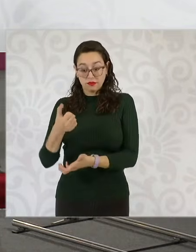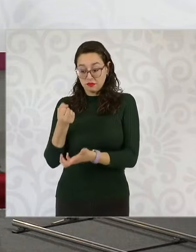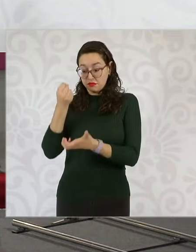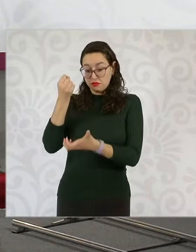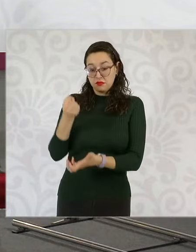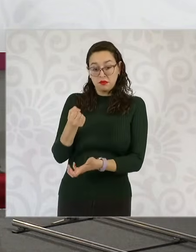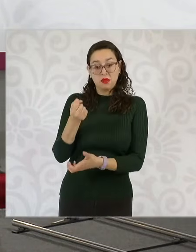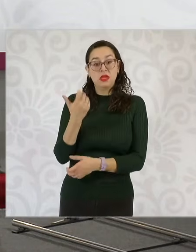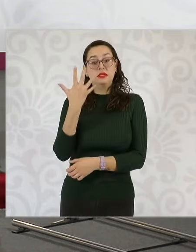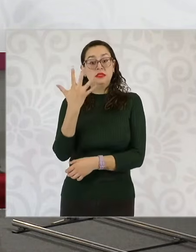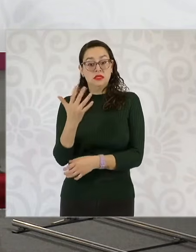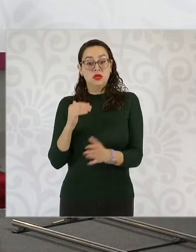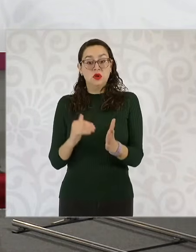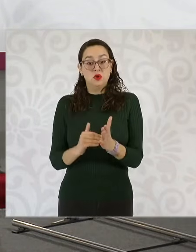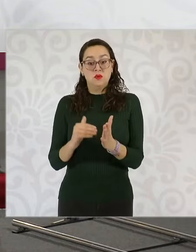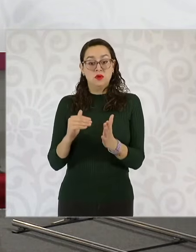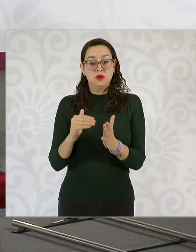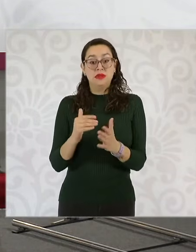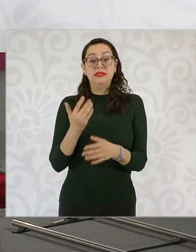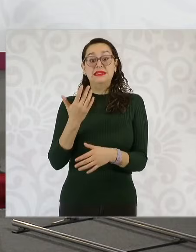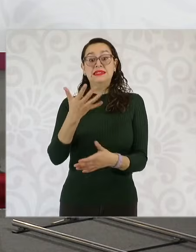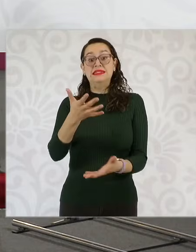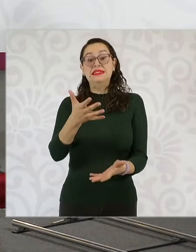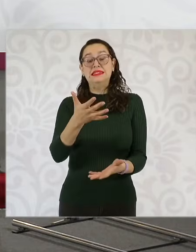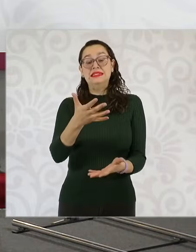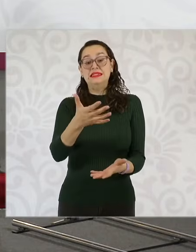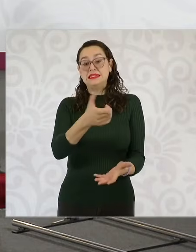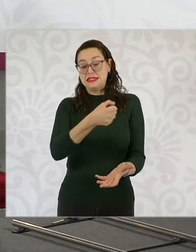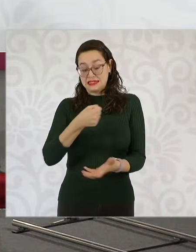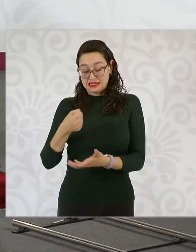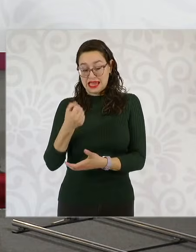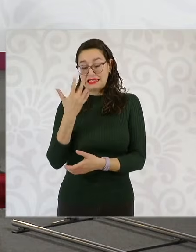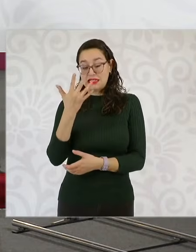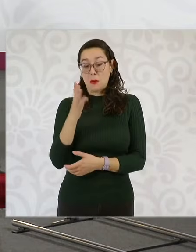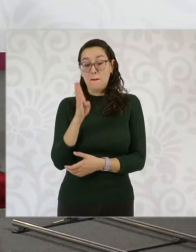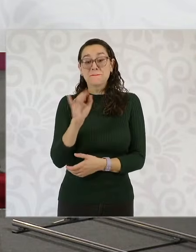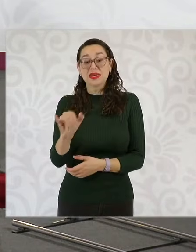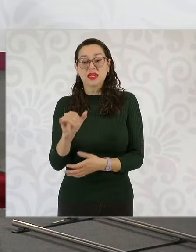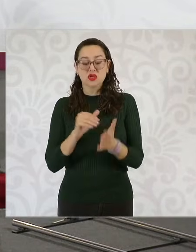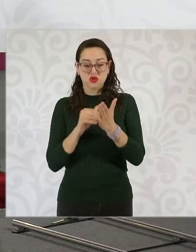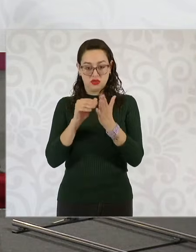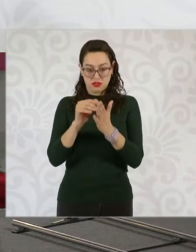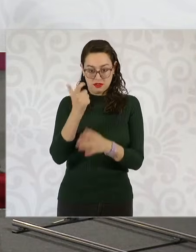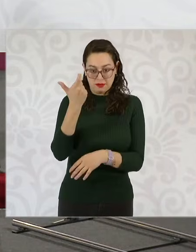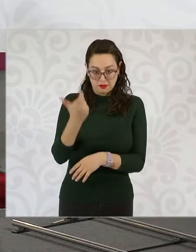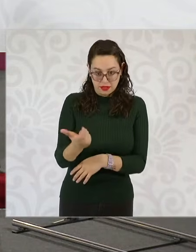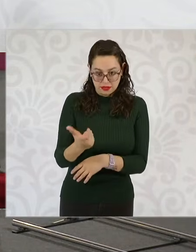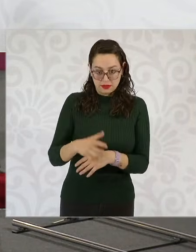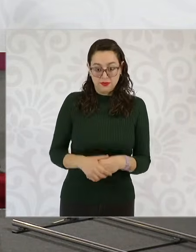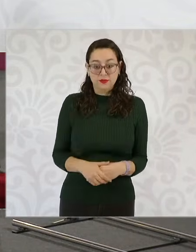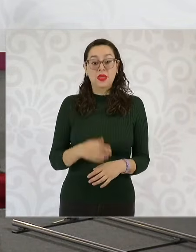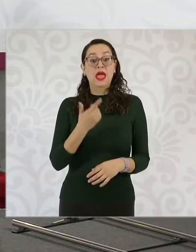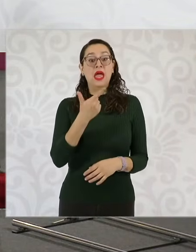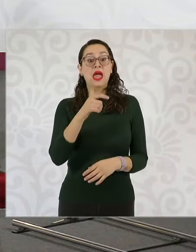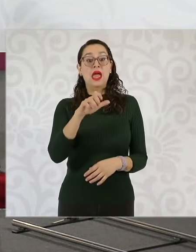menos 5 millones 5 billones de pesos nos vamos a ahora la parte de gas que es una parte importante